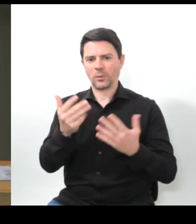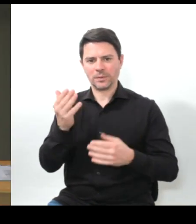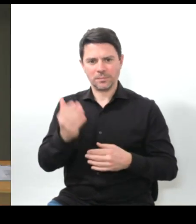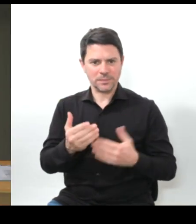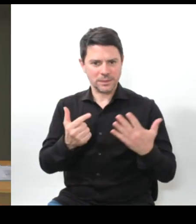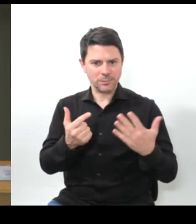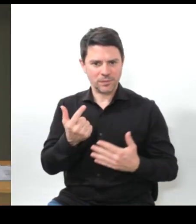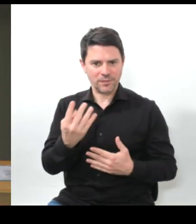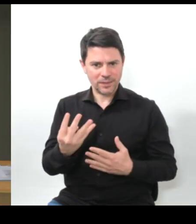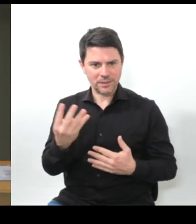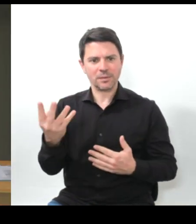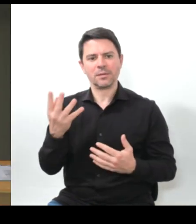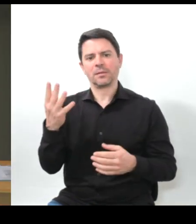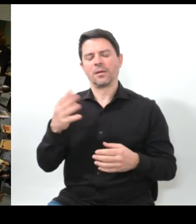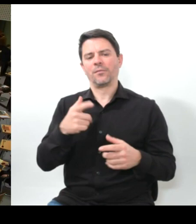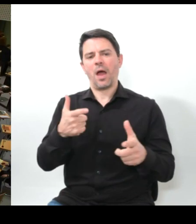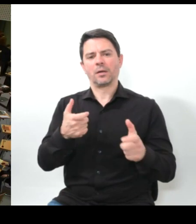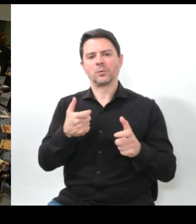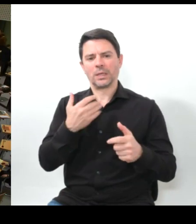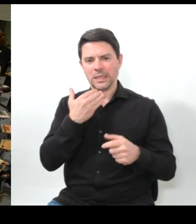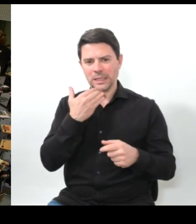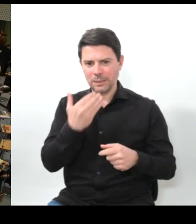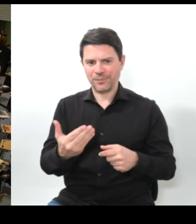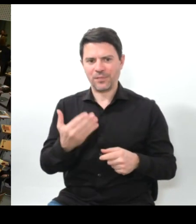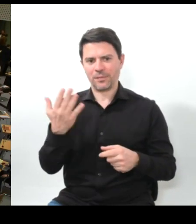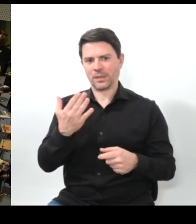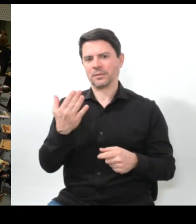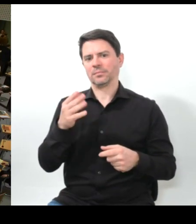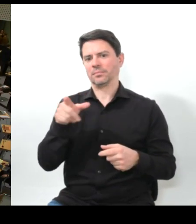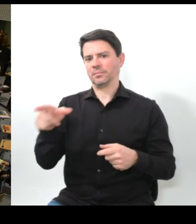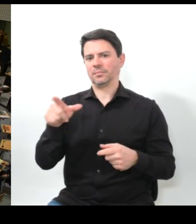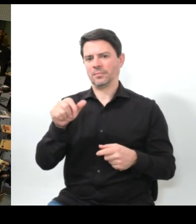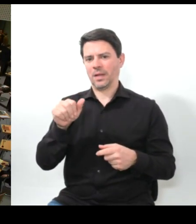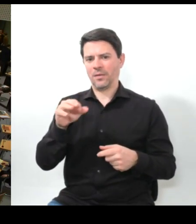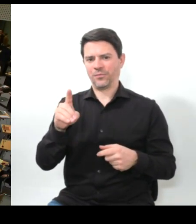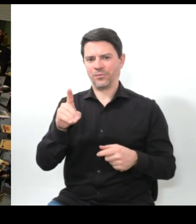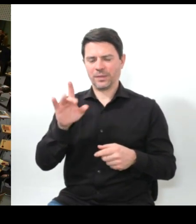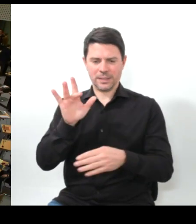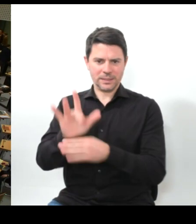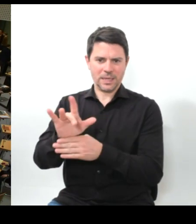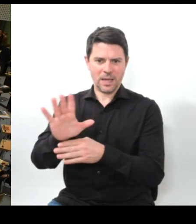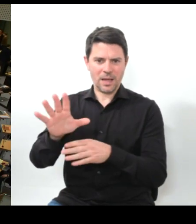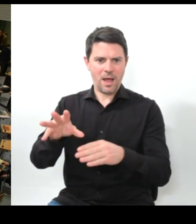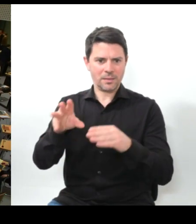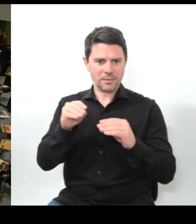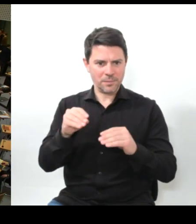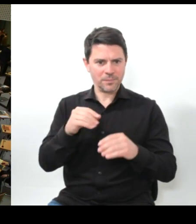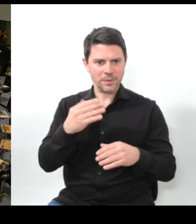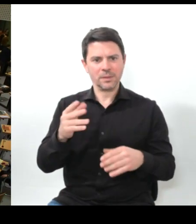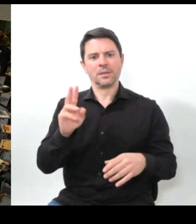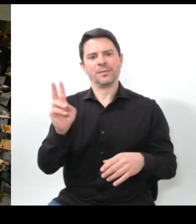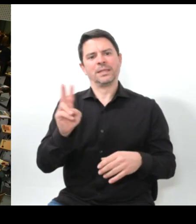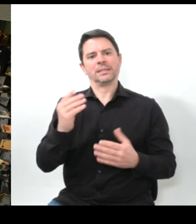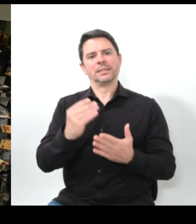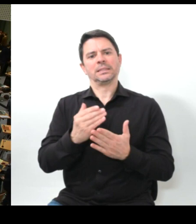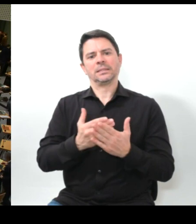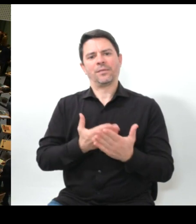Wer stimmt dagegen? Das ist die AfD-Fraktion. Gibt es Enthaltun? Das sehe ich nicht. Damit ist